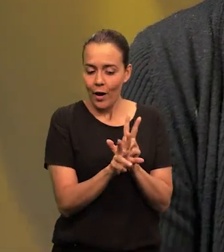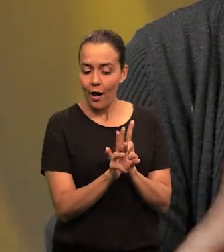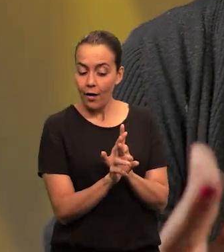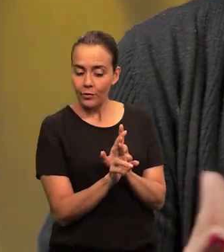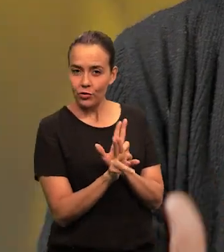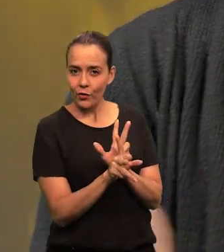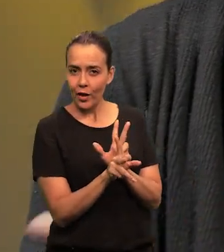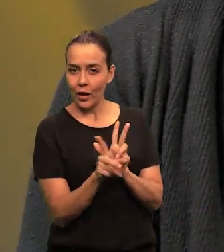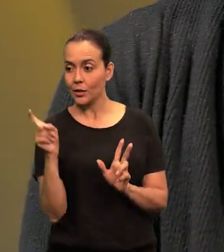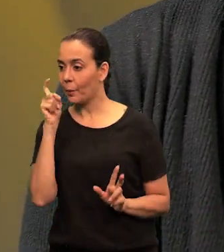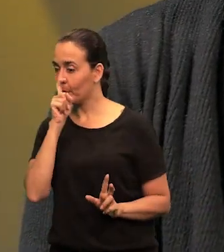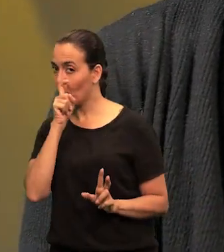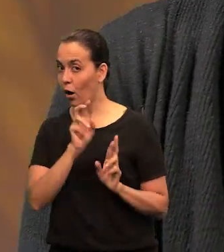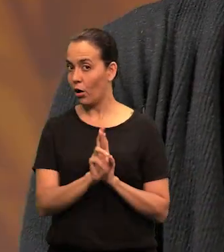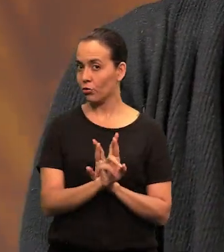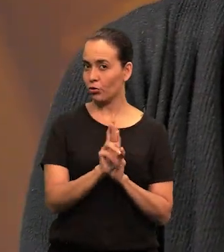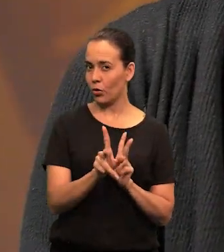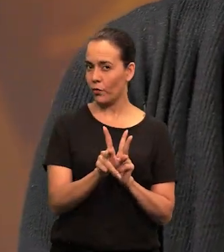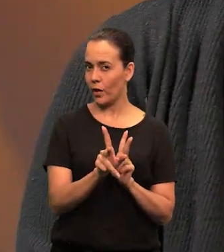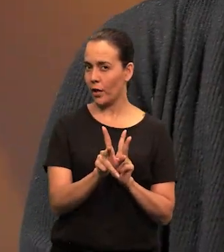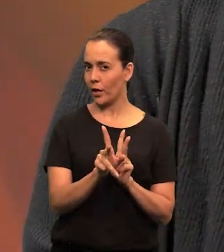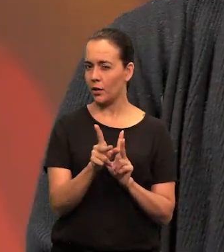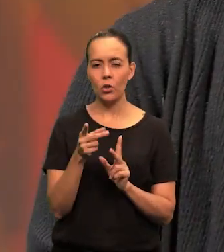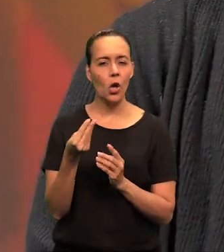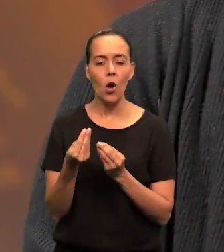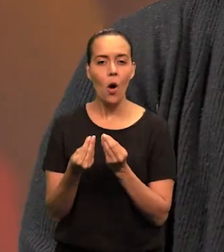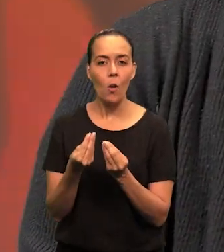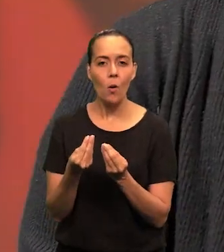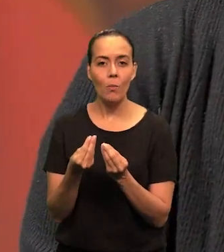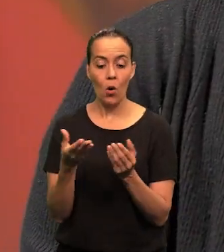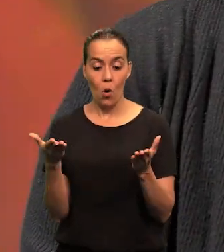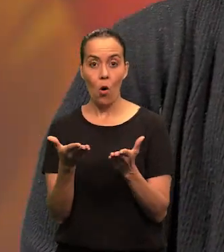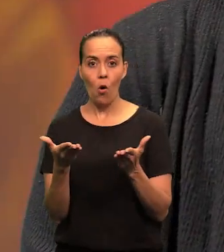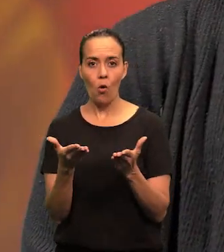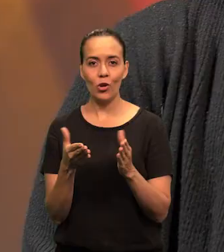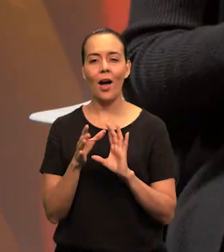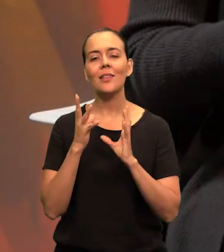A sociedade da diferença, hoje, ela permite não só mulheres,